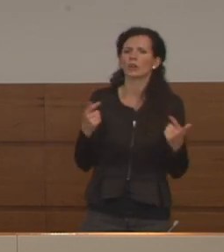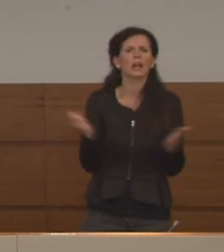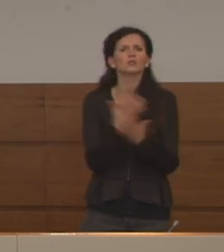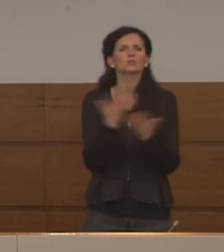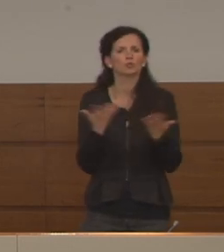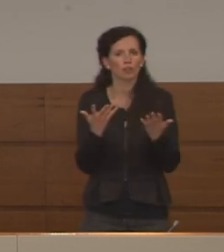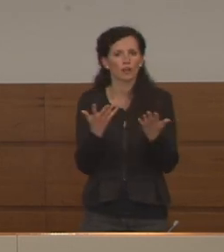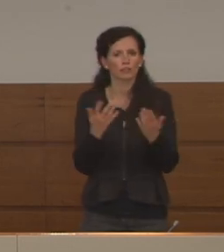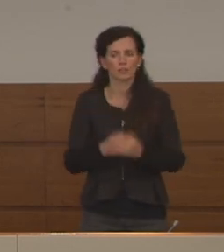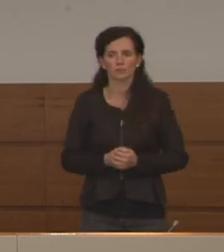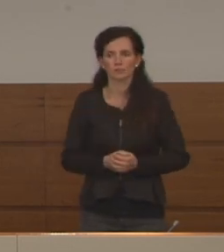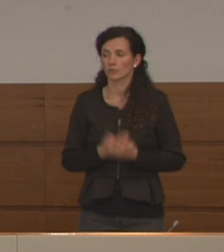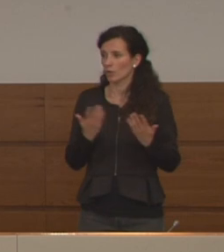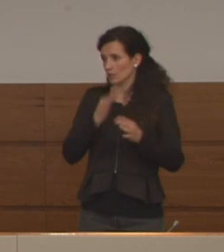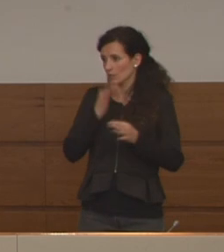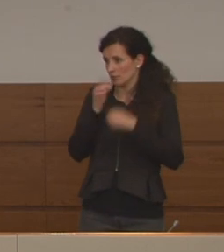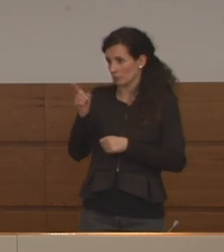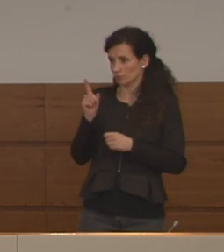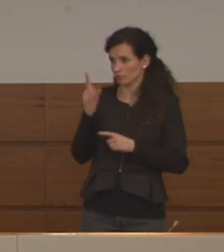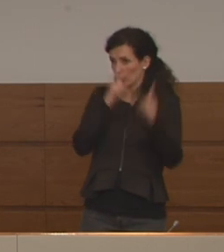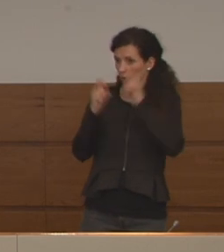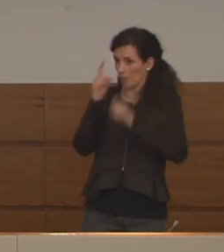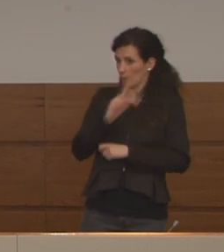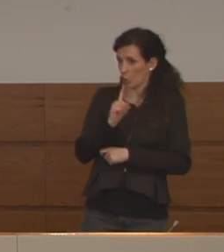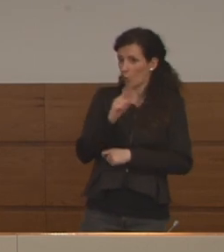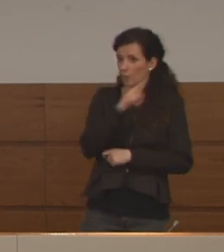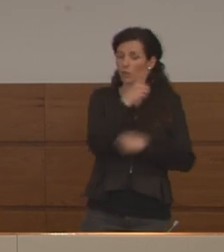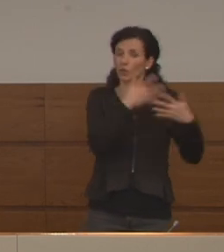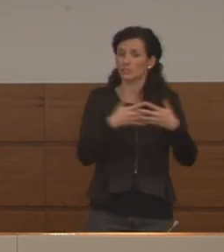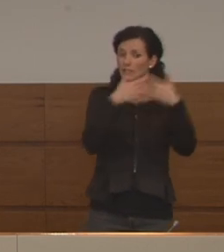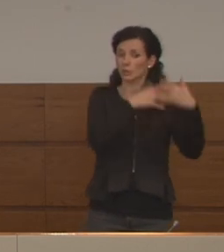Insomma, non è molto preoccupato dal fatto gli Stati Uniti sospendono il proprio contributo?